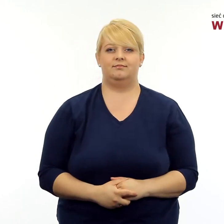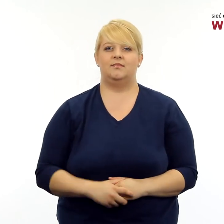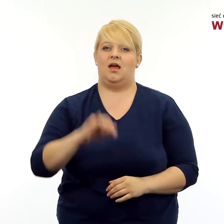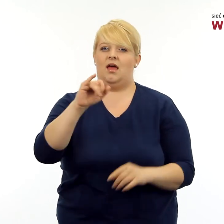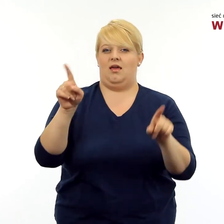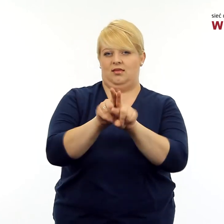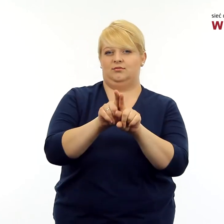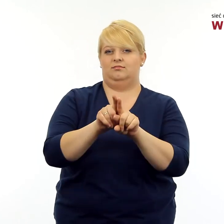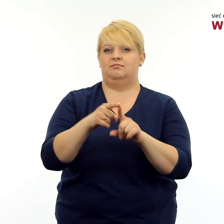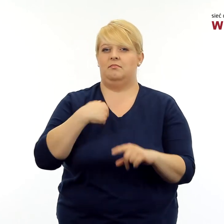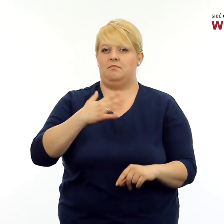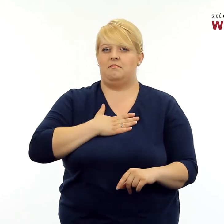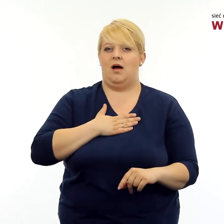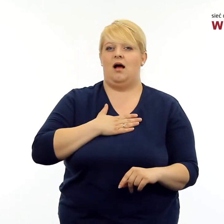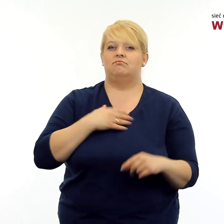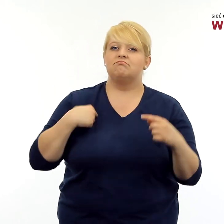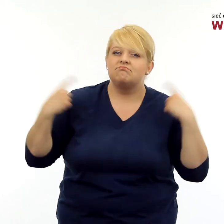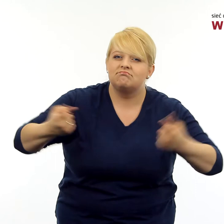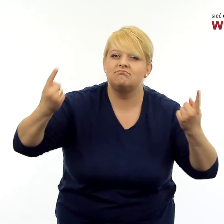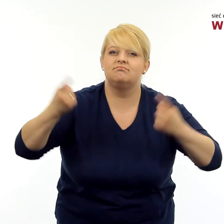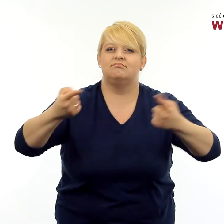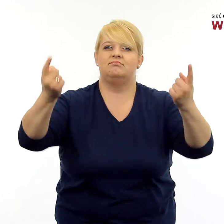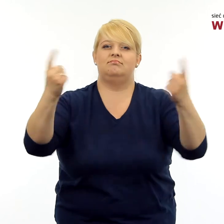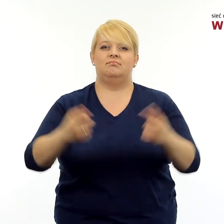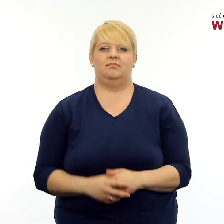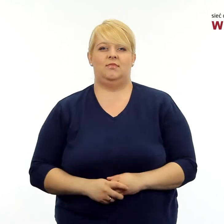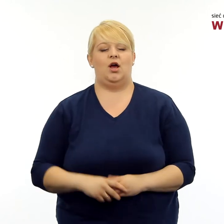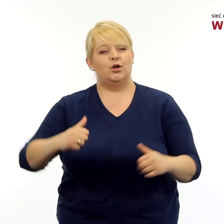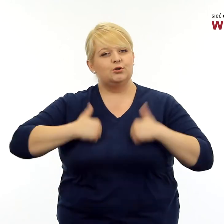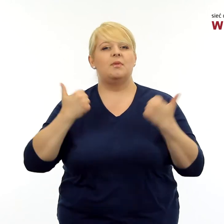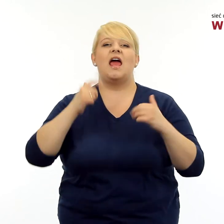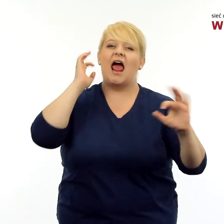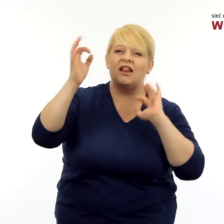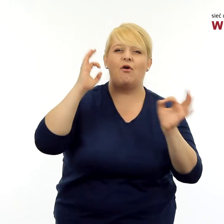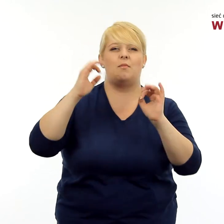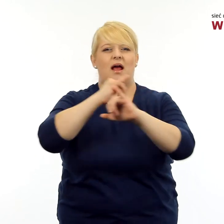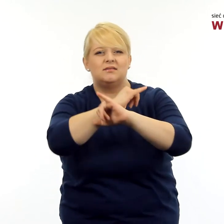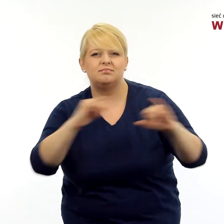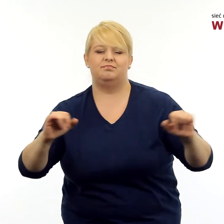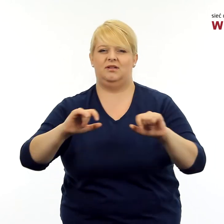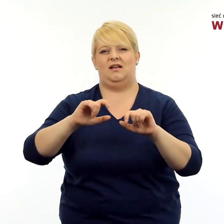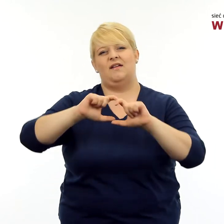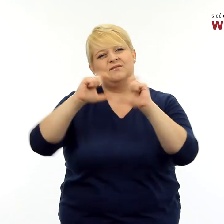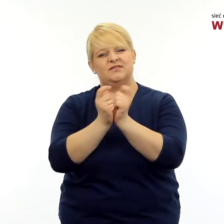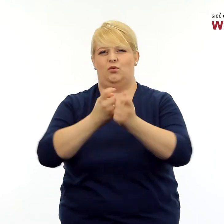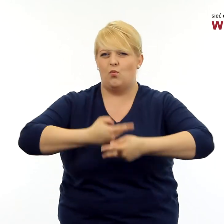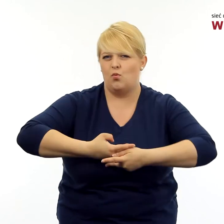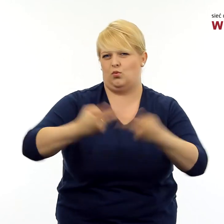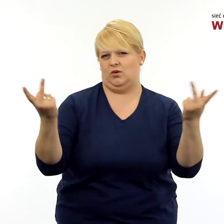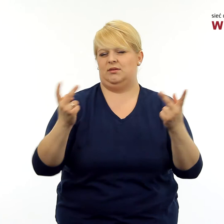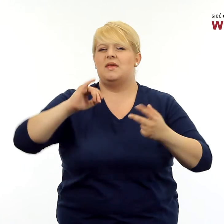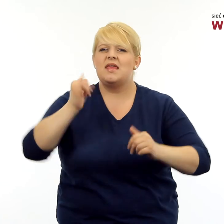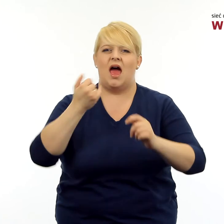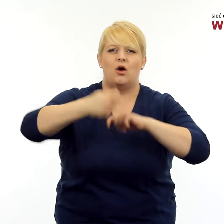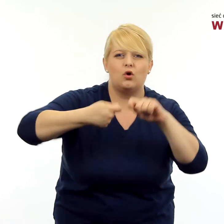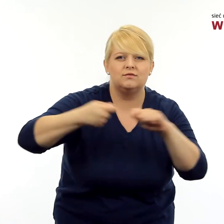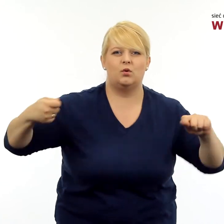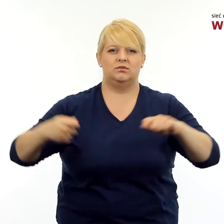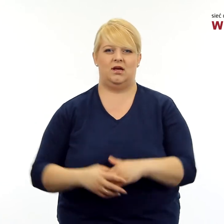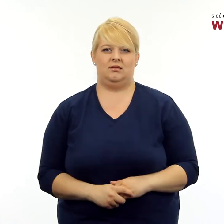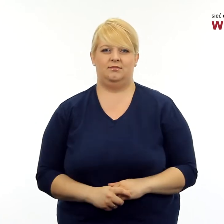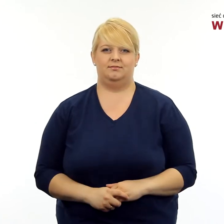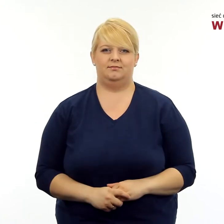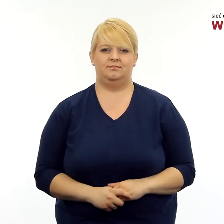aktywnego proponowania projawnościowych rozwiązań,